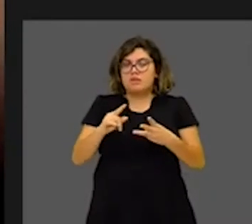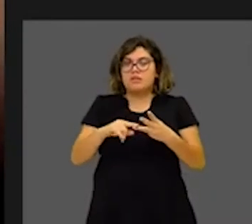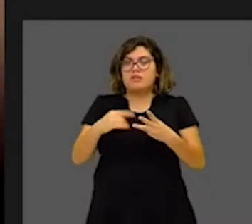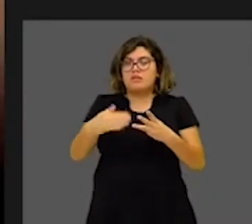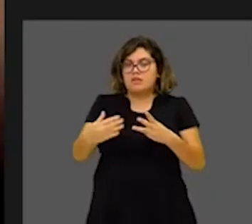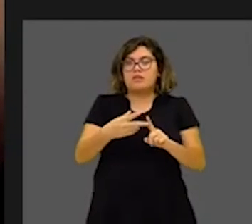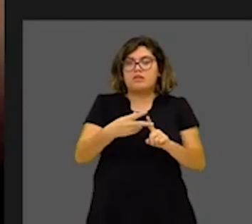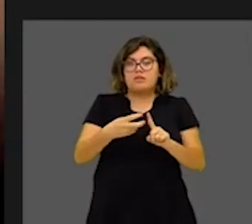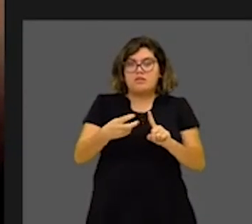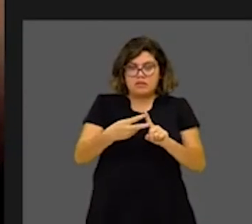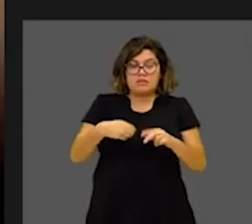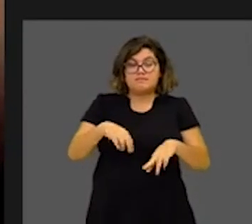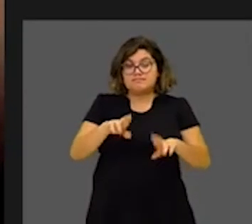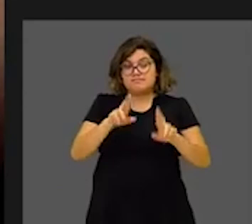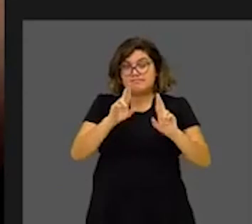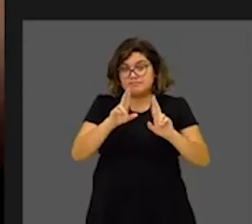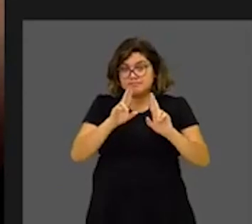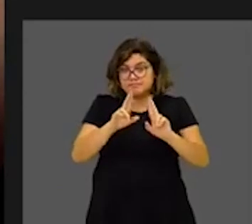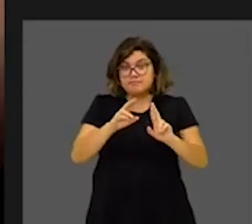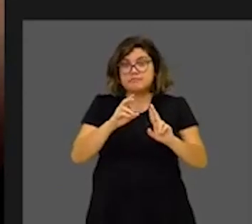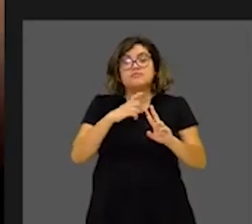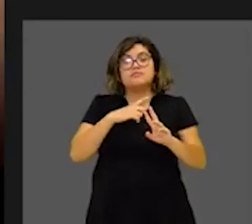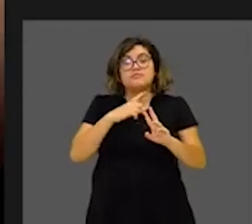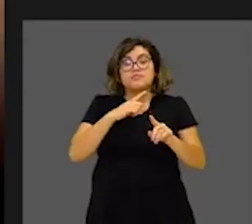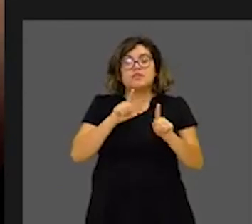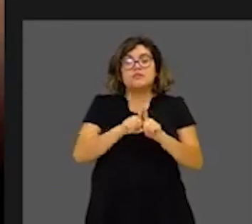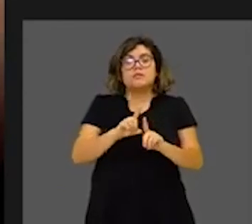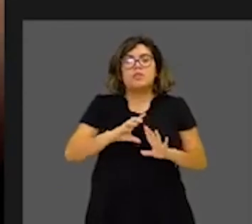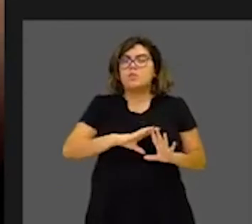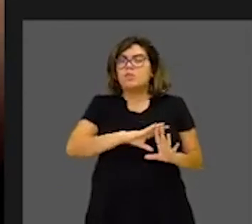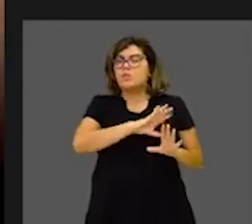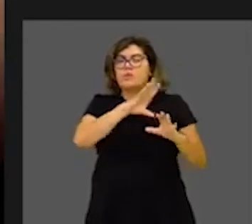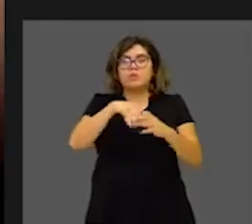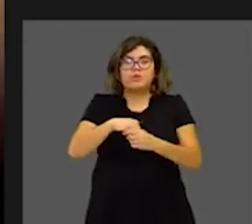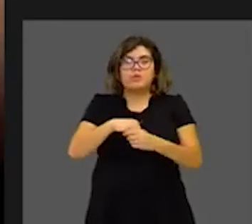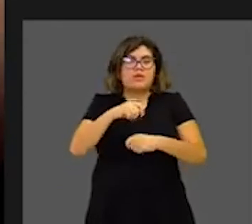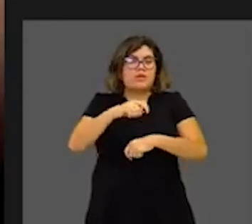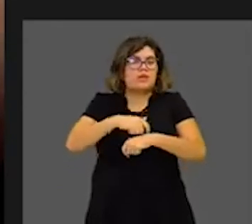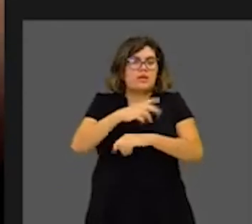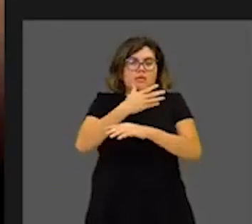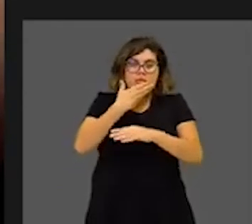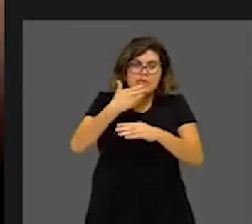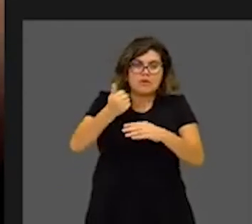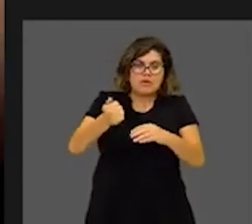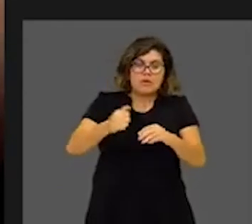votos dias também e tudo isso quando melhorar a cidadania vai começar a participar por meio